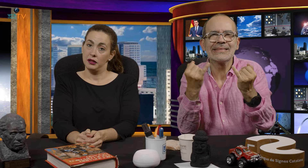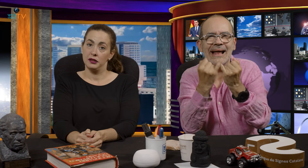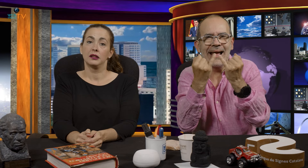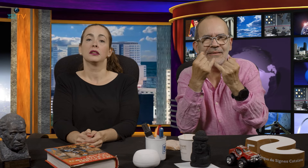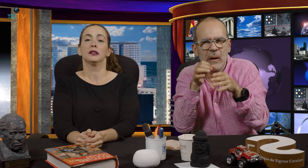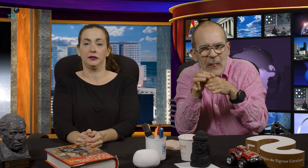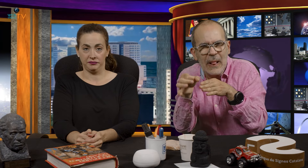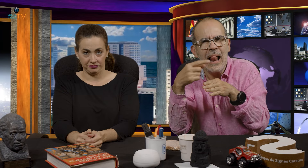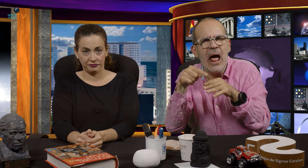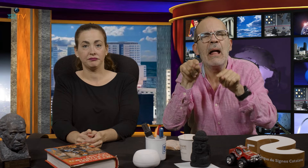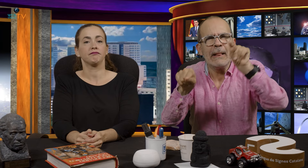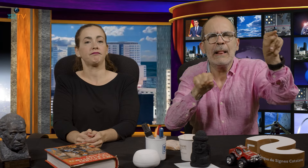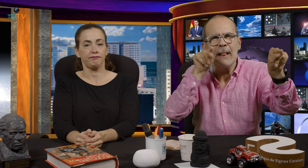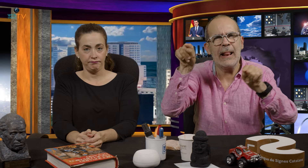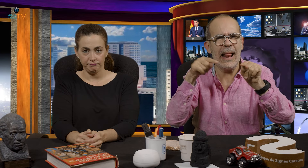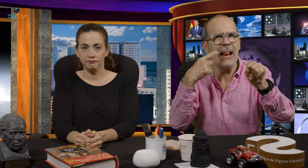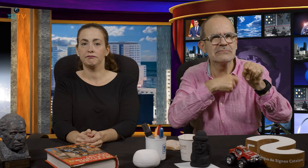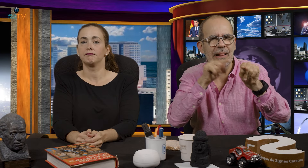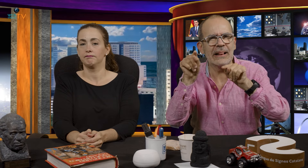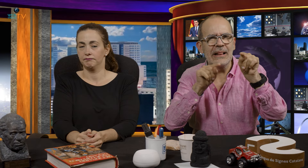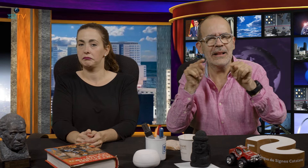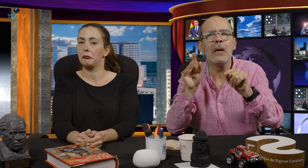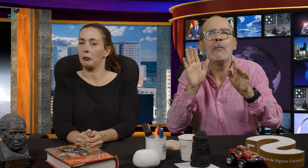o Tenerife, y otros puntos.